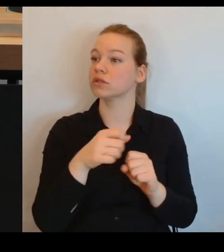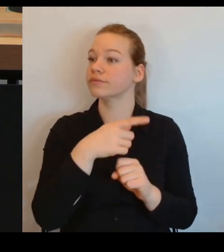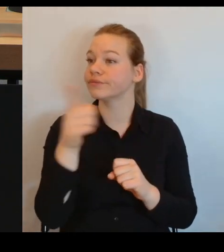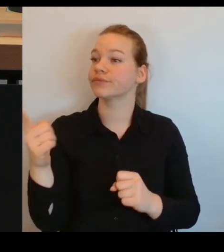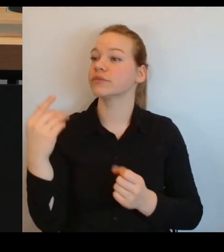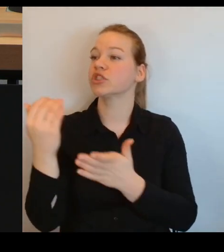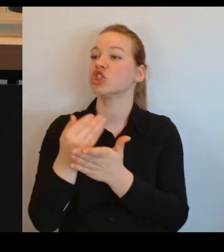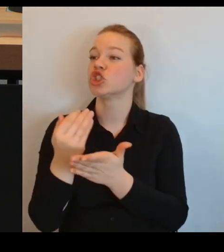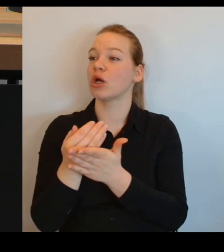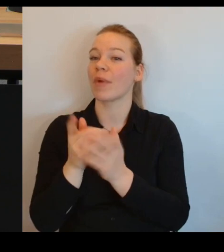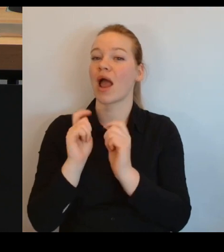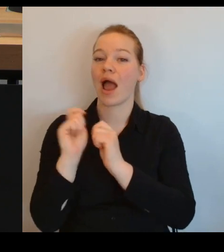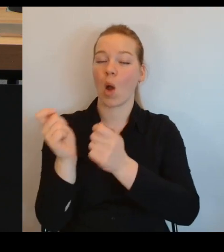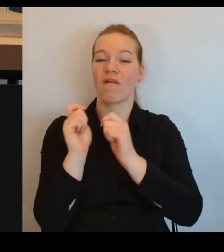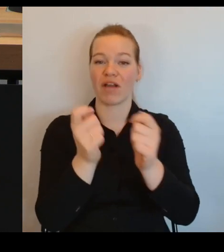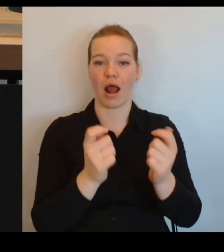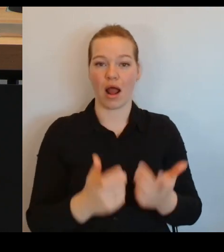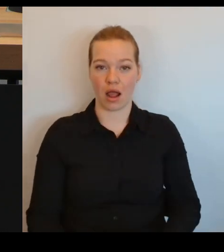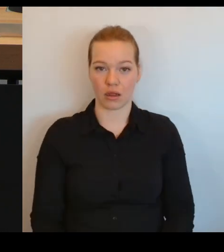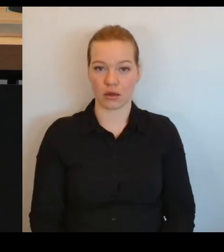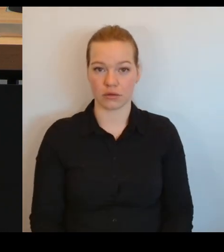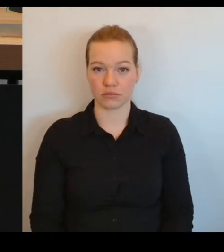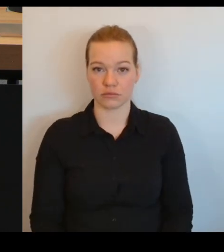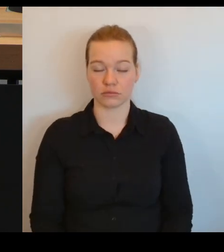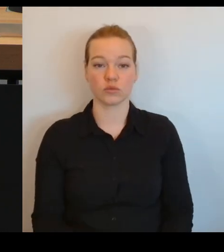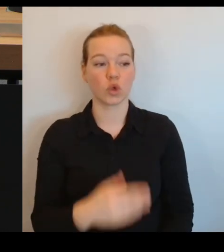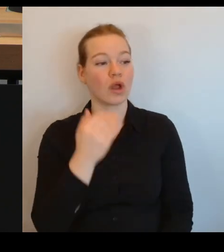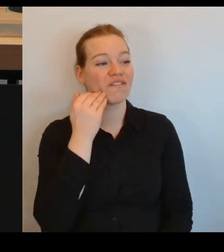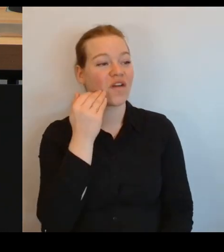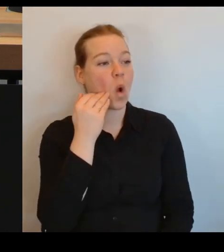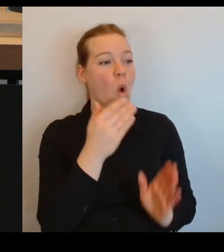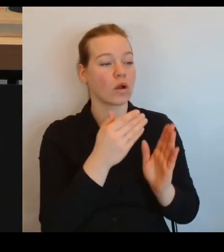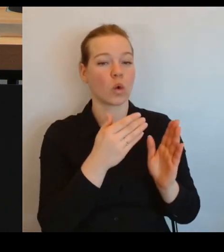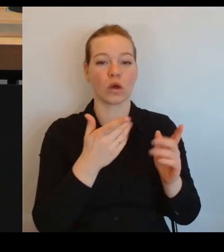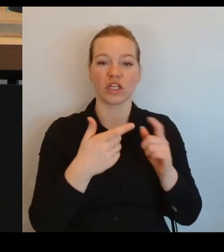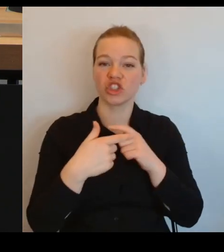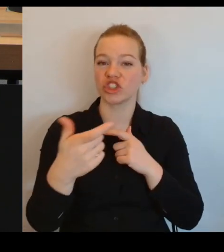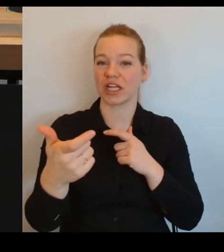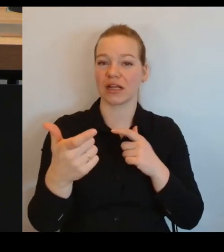Sie Luftschlösser gebaut vom 29 € Ticket bis zur lobbyismusgetränkten Magnetschwebebahn.